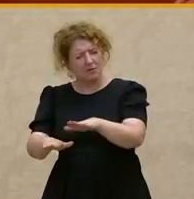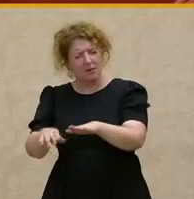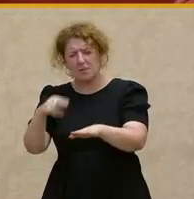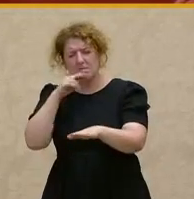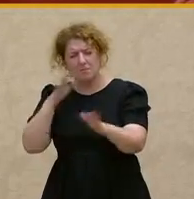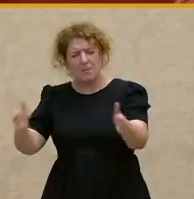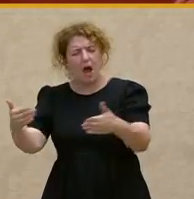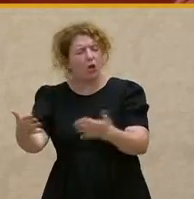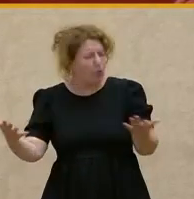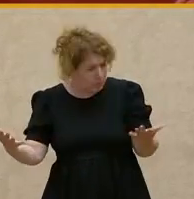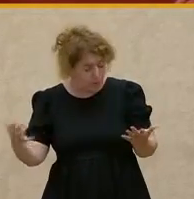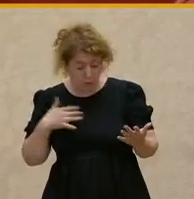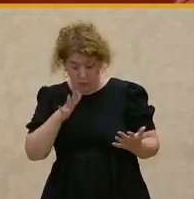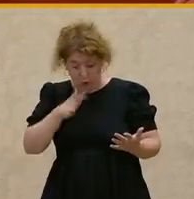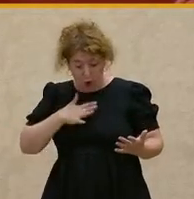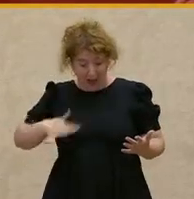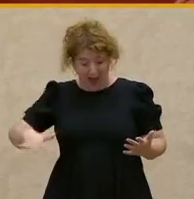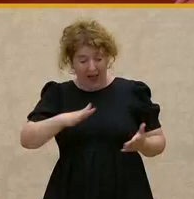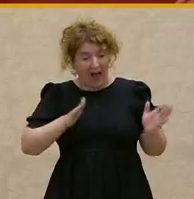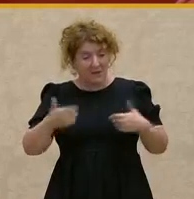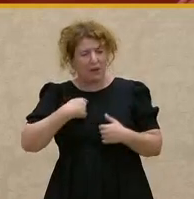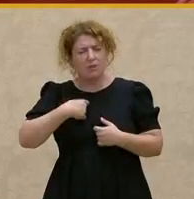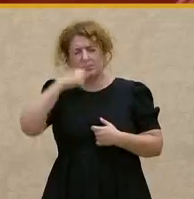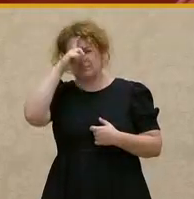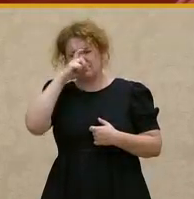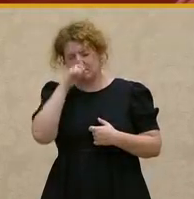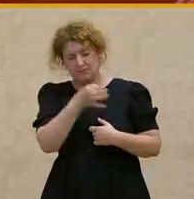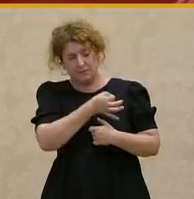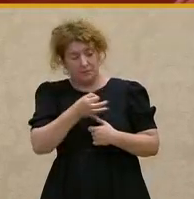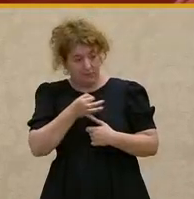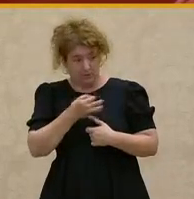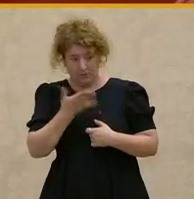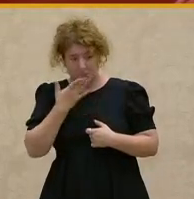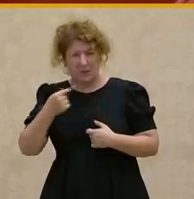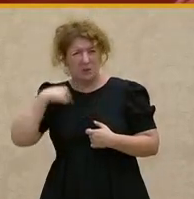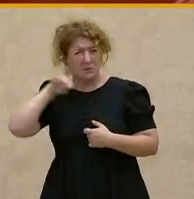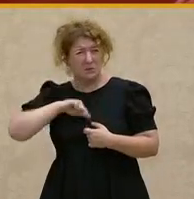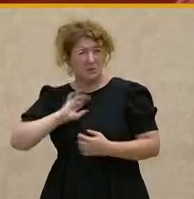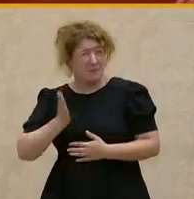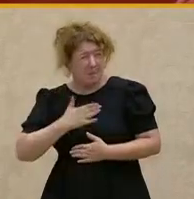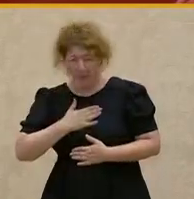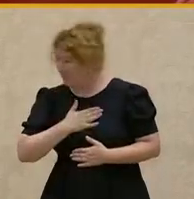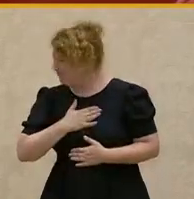una de las pocas cosas que he podido memorizar en este espacio que siento propio. El agua de la